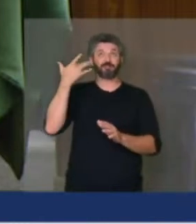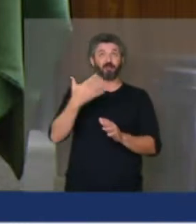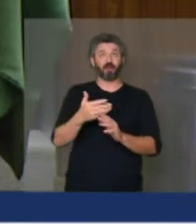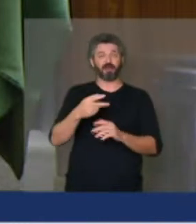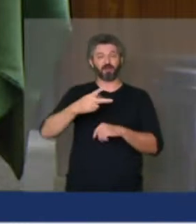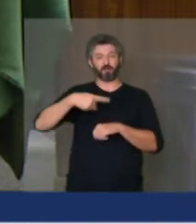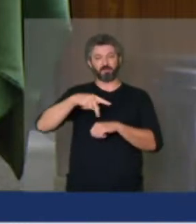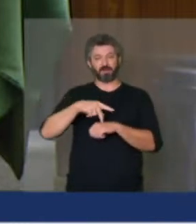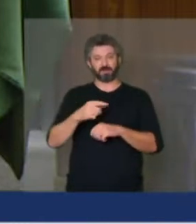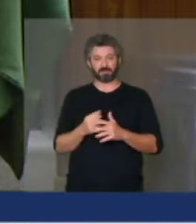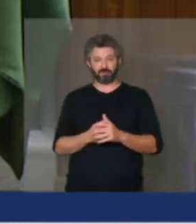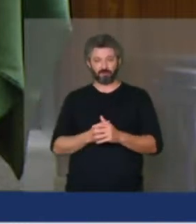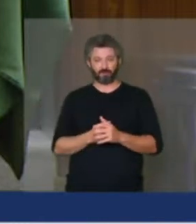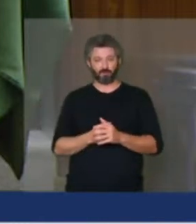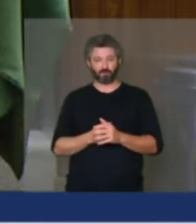HISTÓRIA DO NOSSO PAÍS. O EX-PRESIDENTE DESSA CASA